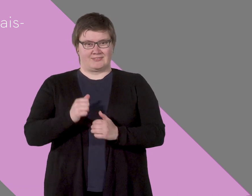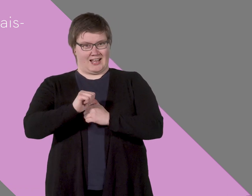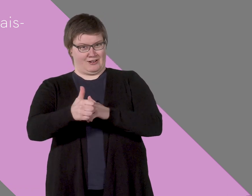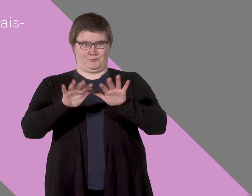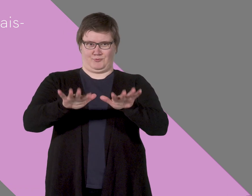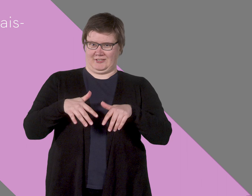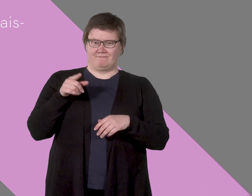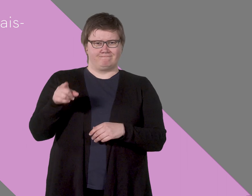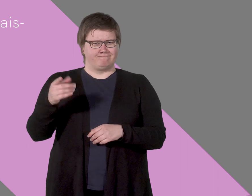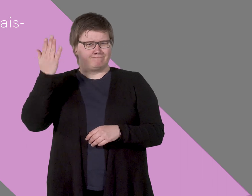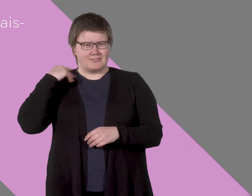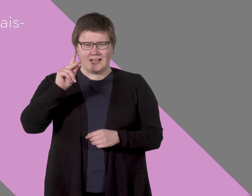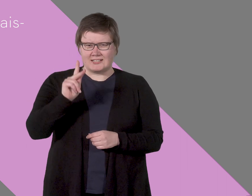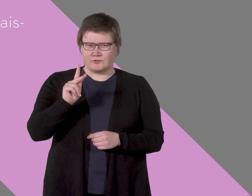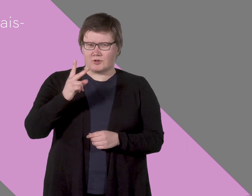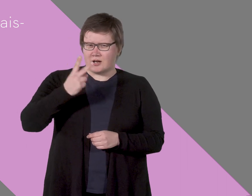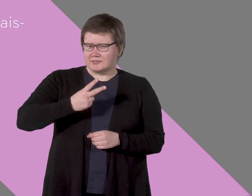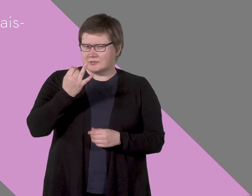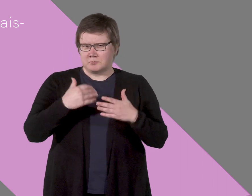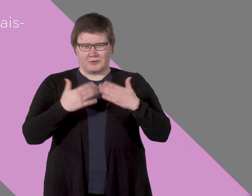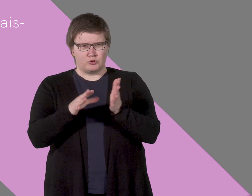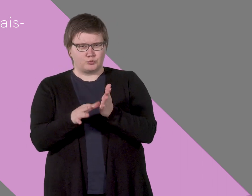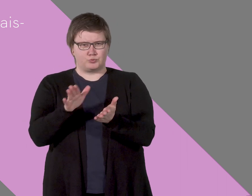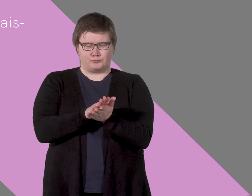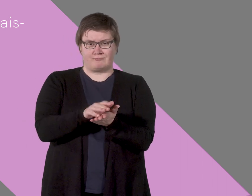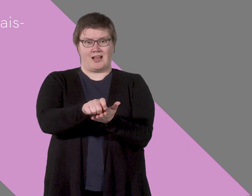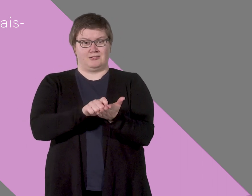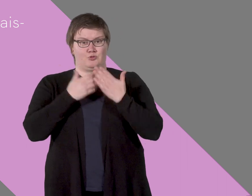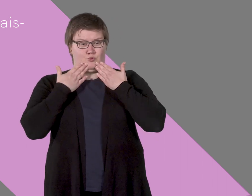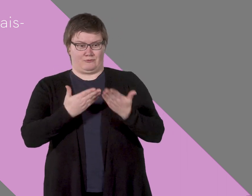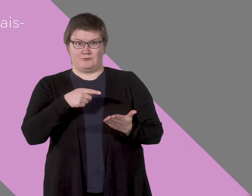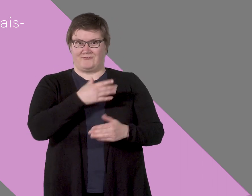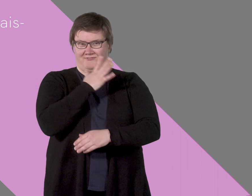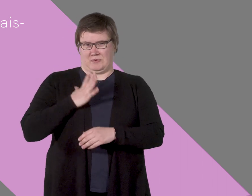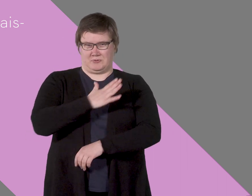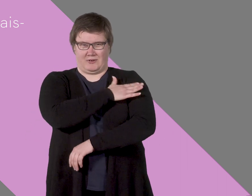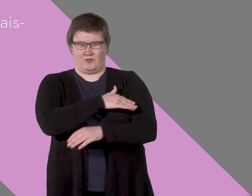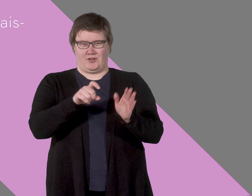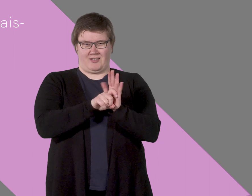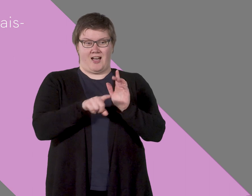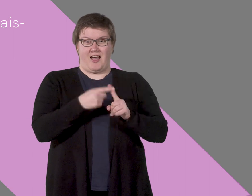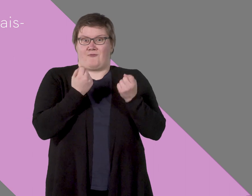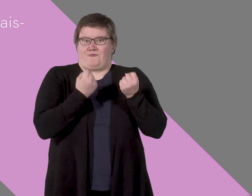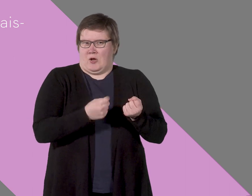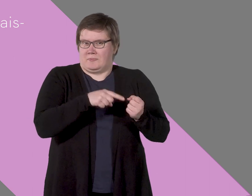Eduskunta hyväksyi vammaispalvelulain voimaantulon siirtämisen -